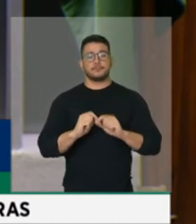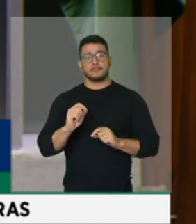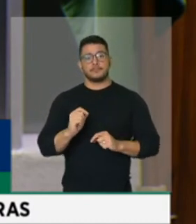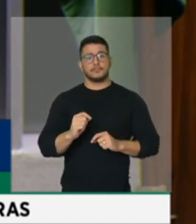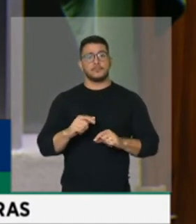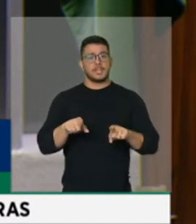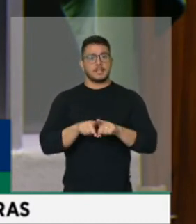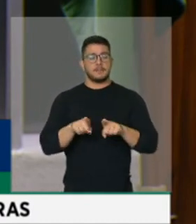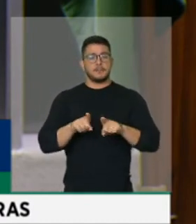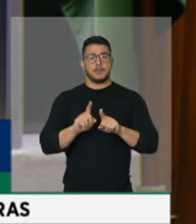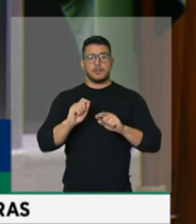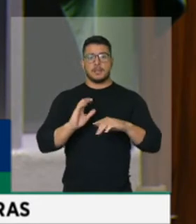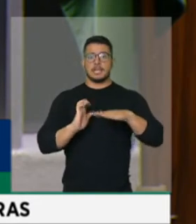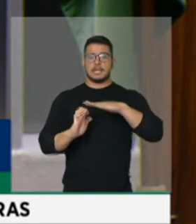PAÍS FORAM FONTES DE MUITAS CORRUPÇÕES NO PROCESSO DA